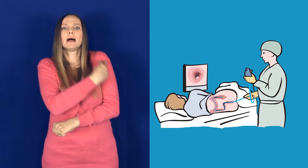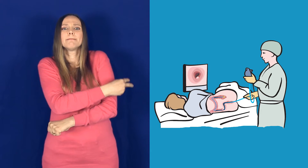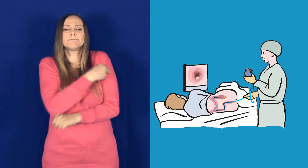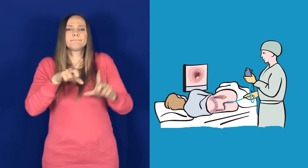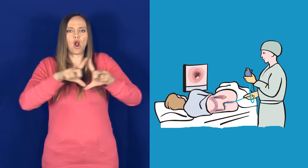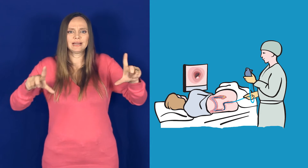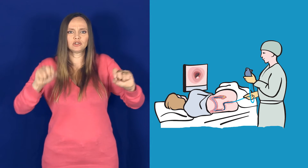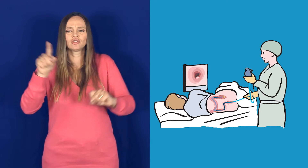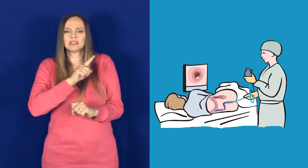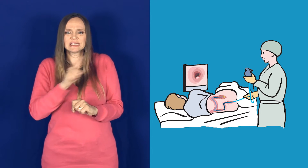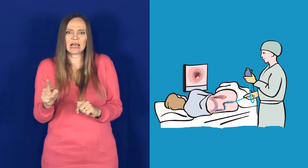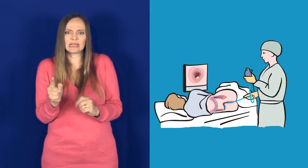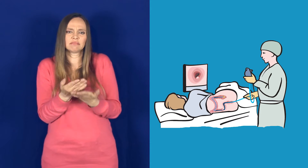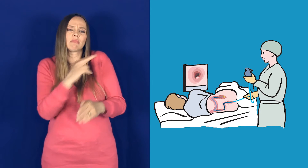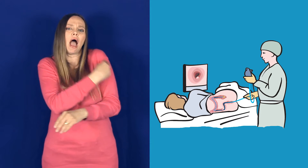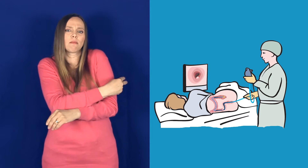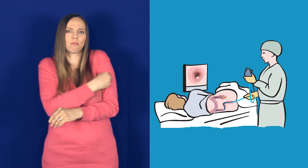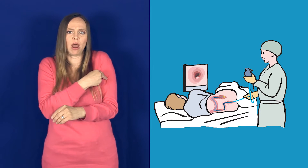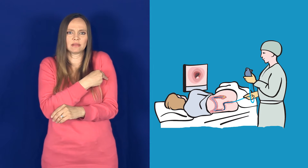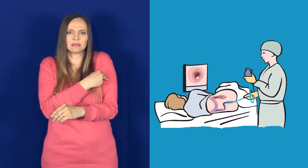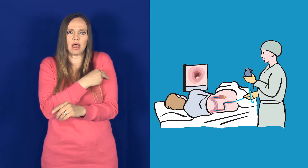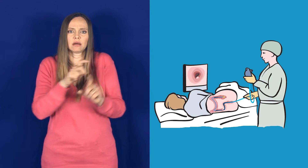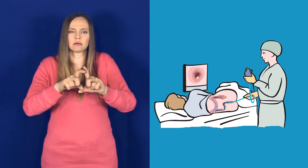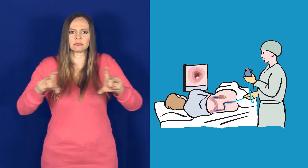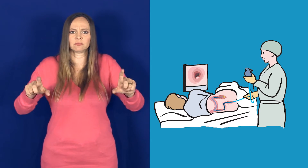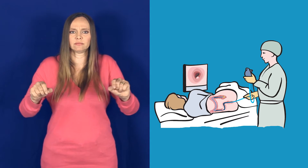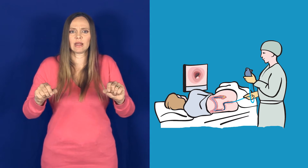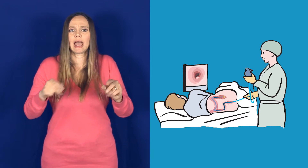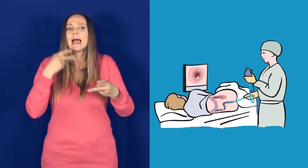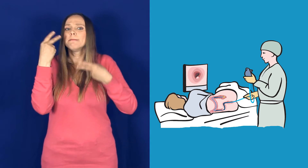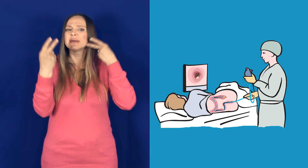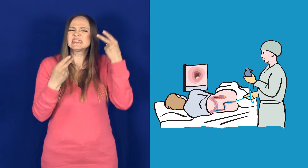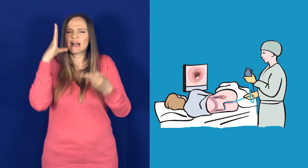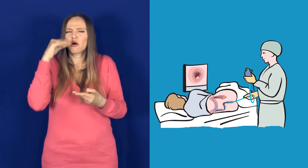Preiskava običajno ne boli, res pa je malo neprijetna.